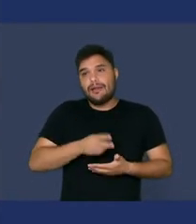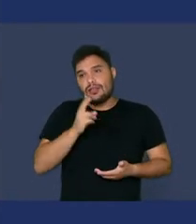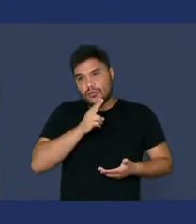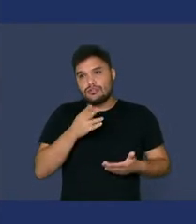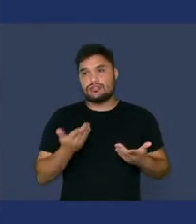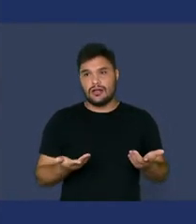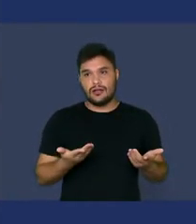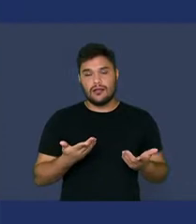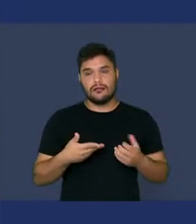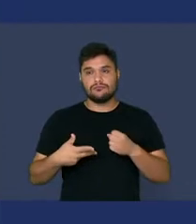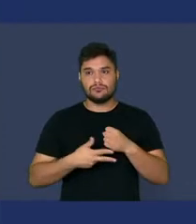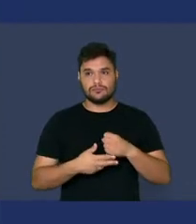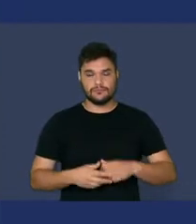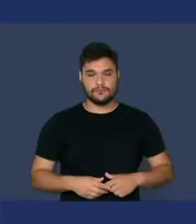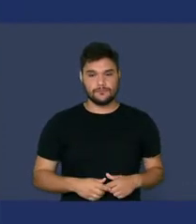ELAS NÃO PODEM ENTRAR NUMA